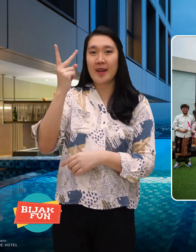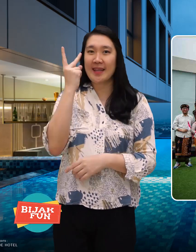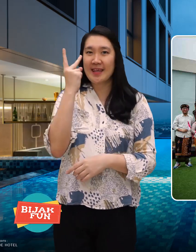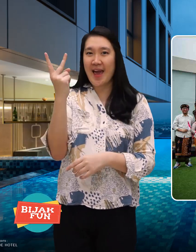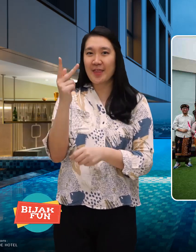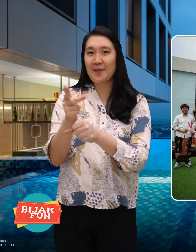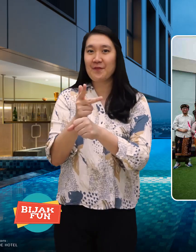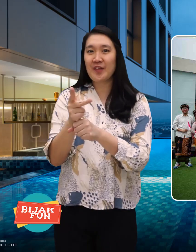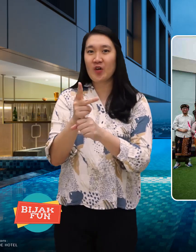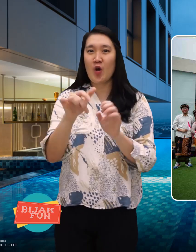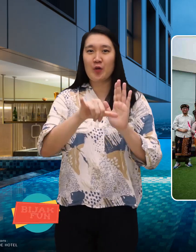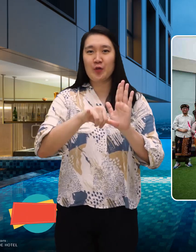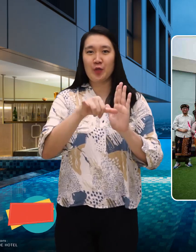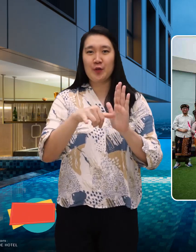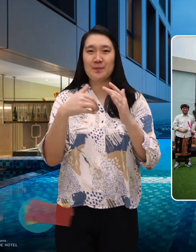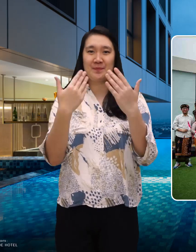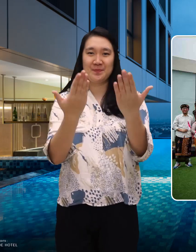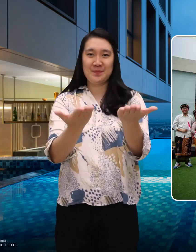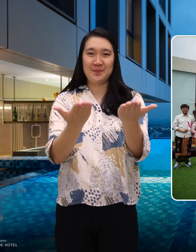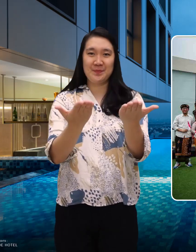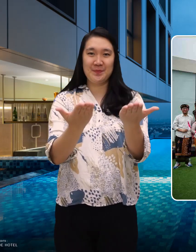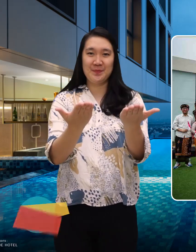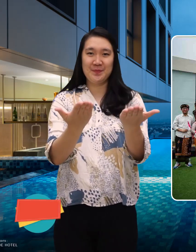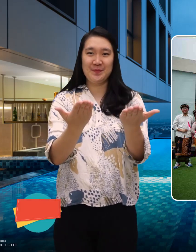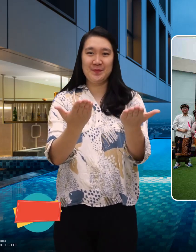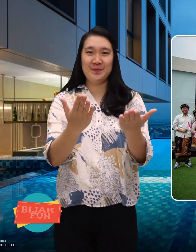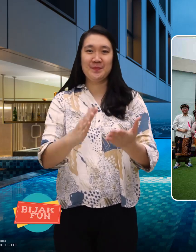Yuk lihat video yah.